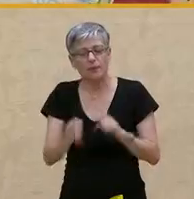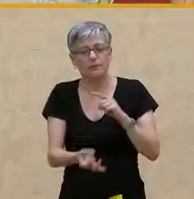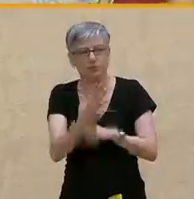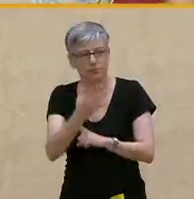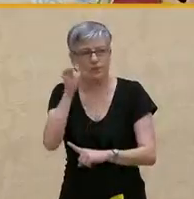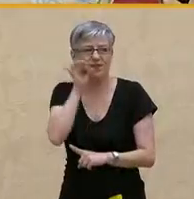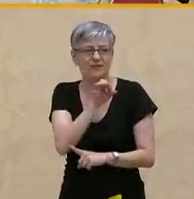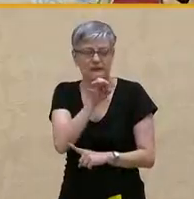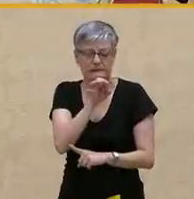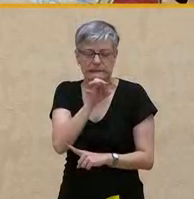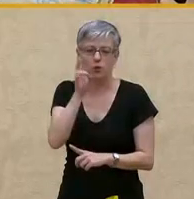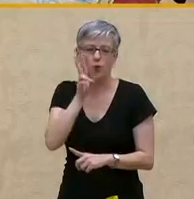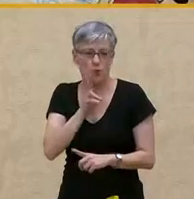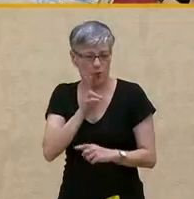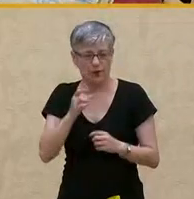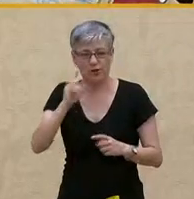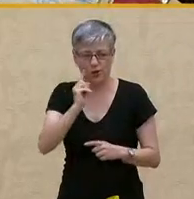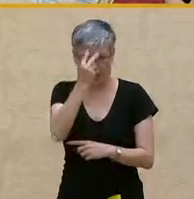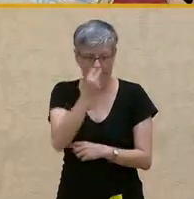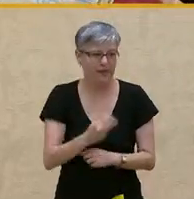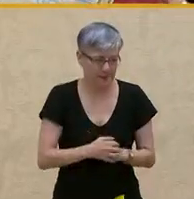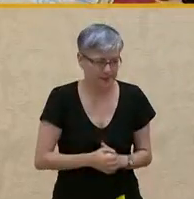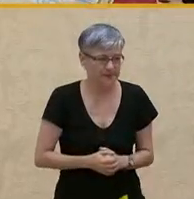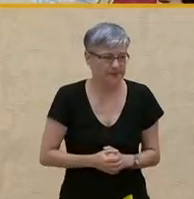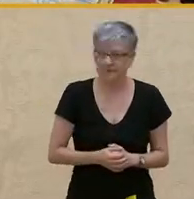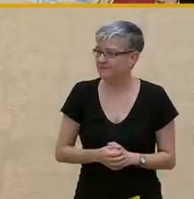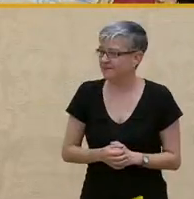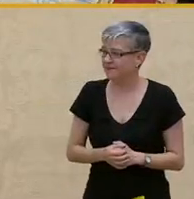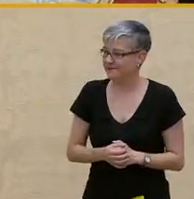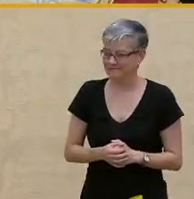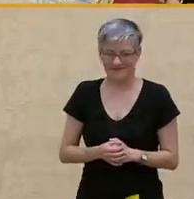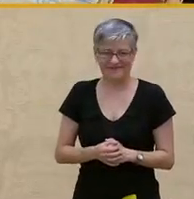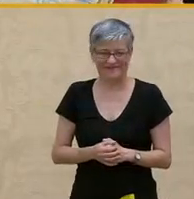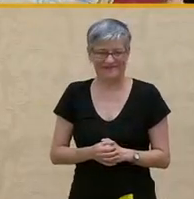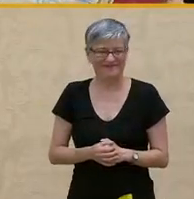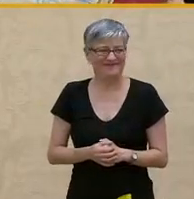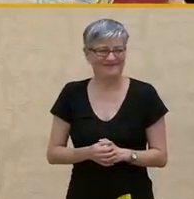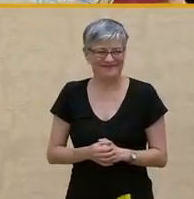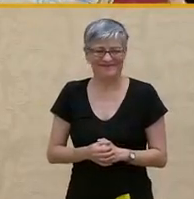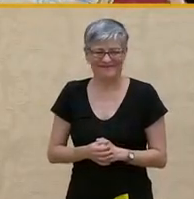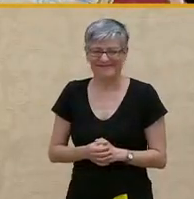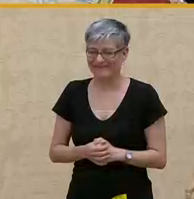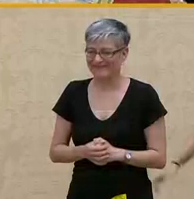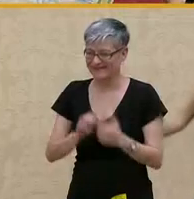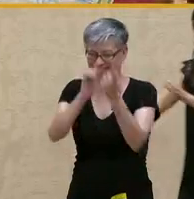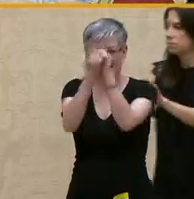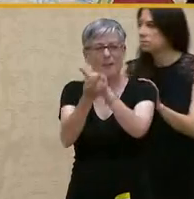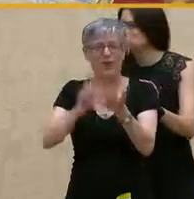Buenas tardes. -Perdón. Cambio de intérpretes.